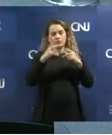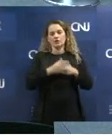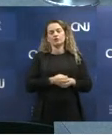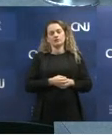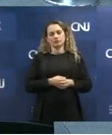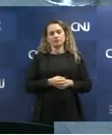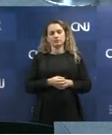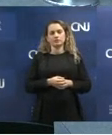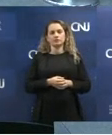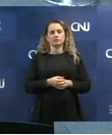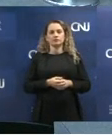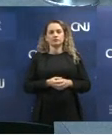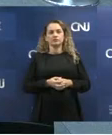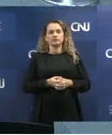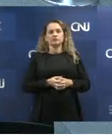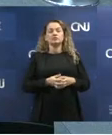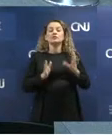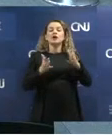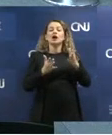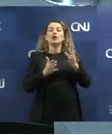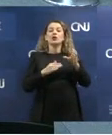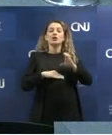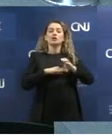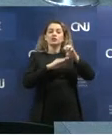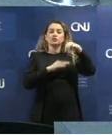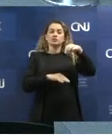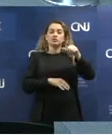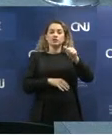O conselheiro Mauro Martins Pereira